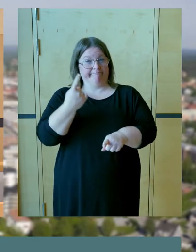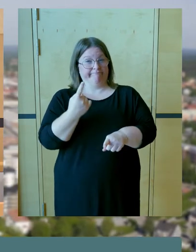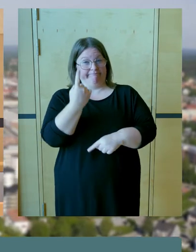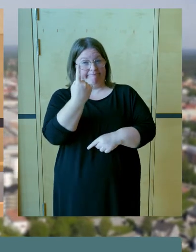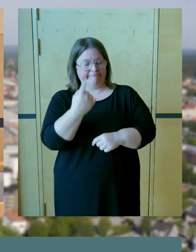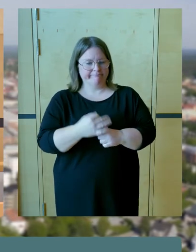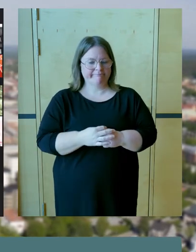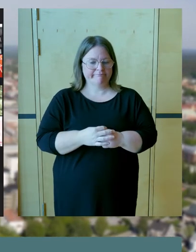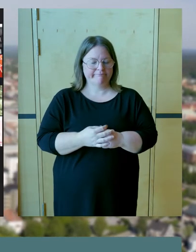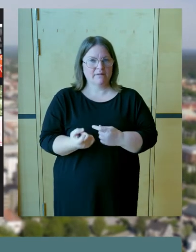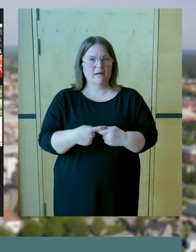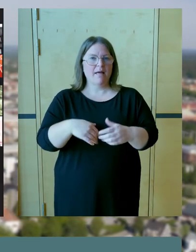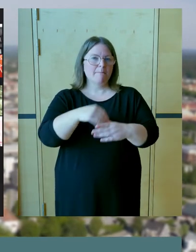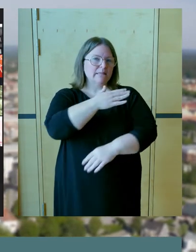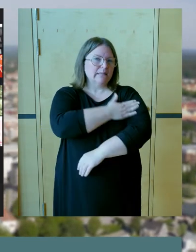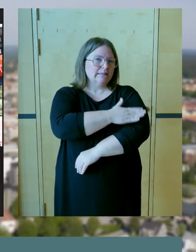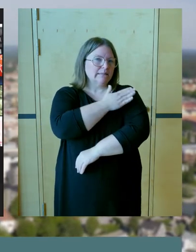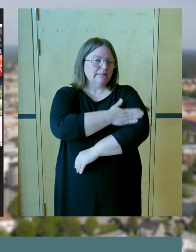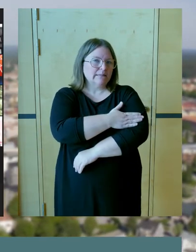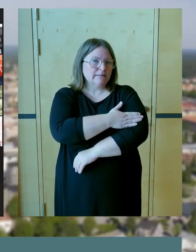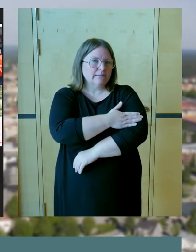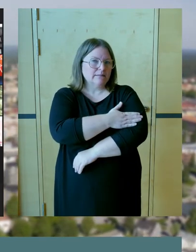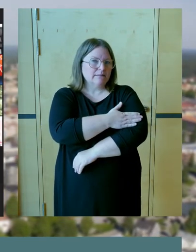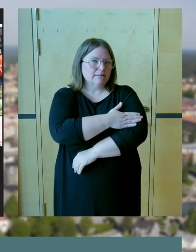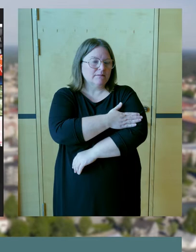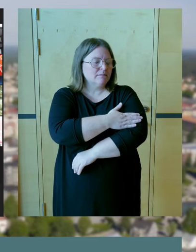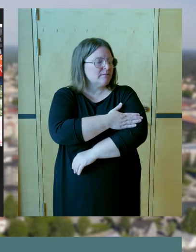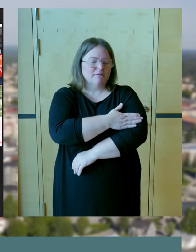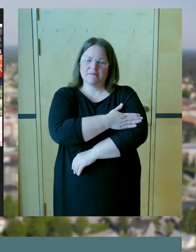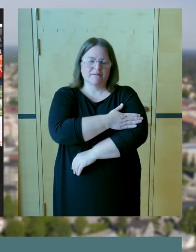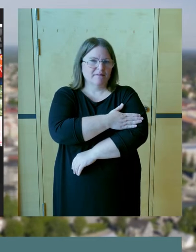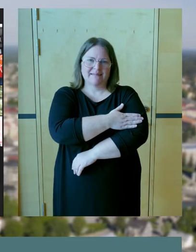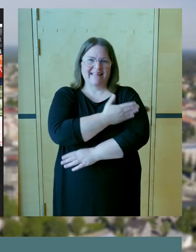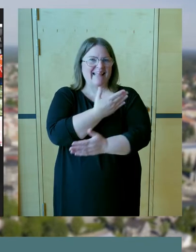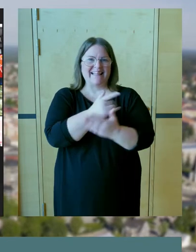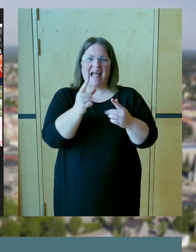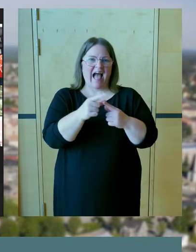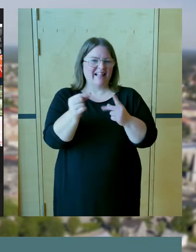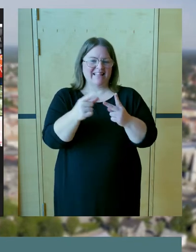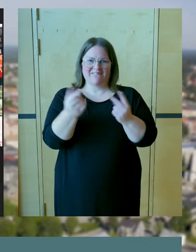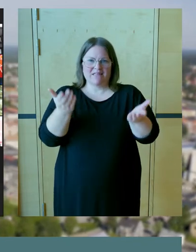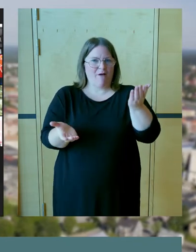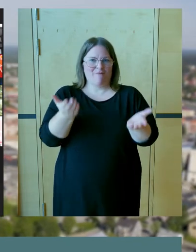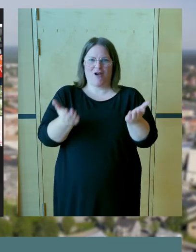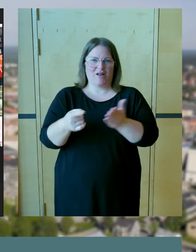Hemtjänst alltså hemtjänst ut ett alternativ till särskilt boende Vårdplanering